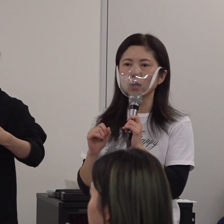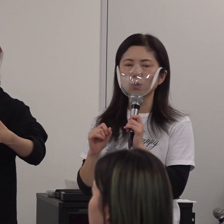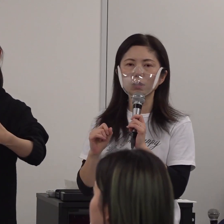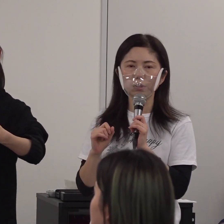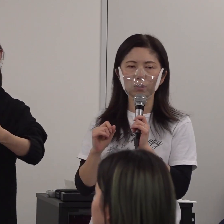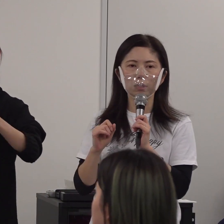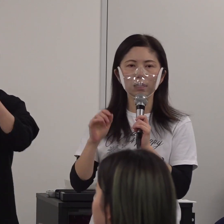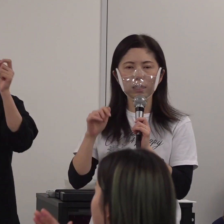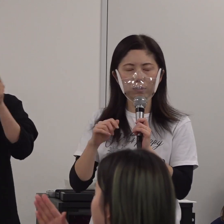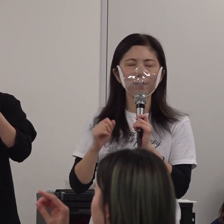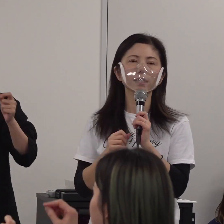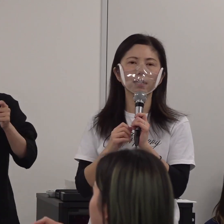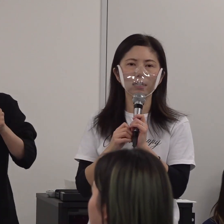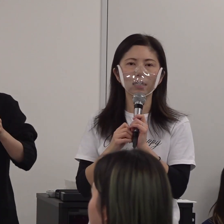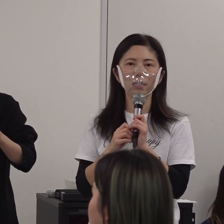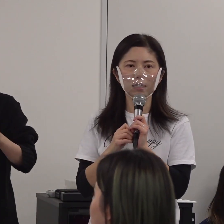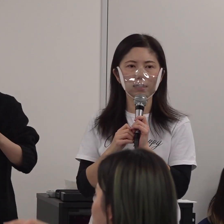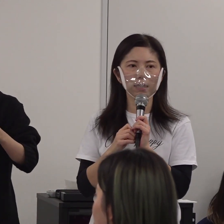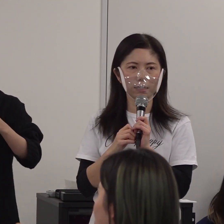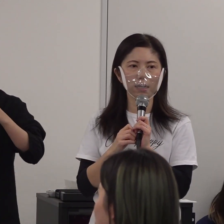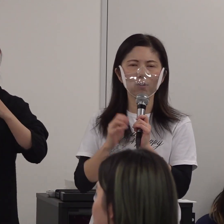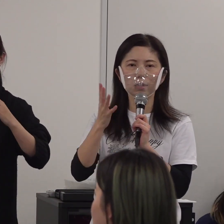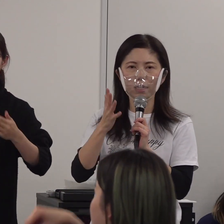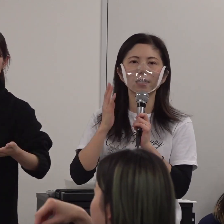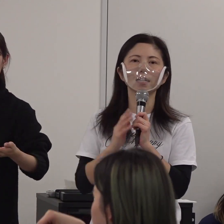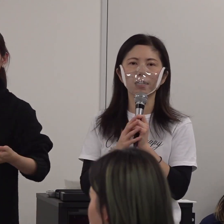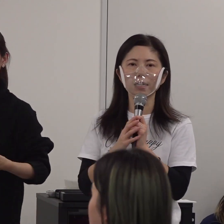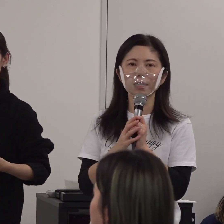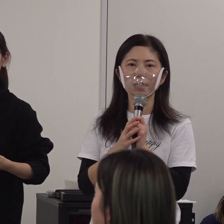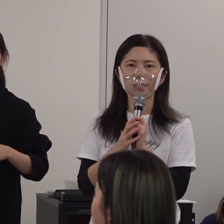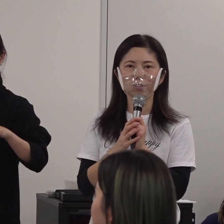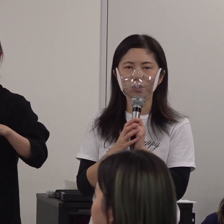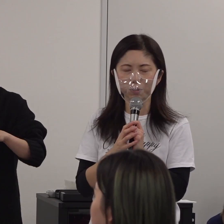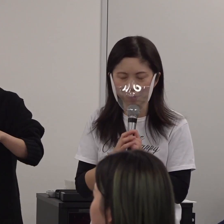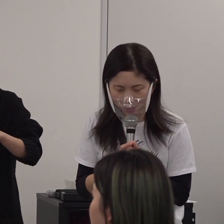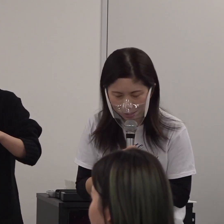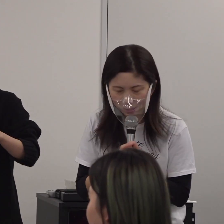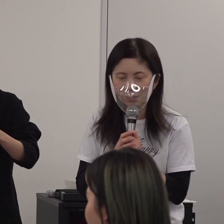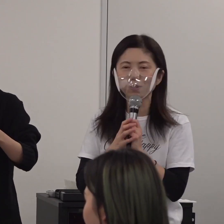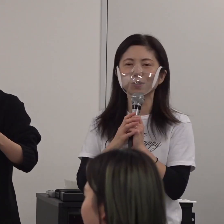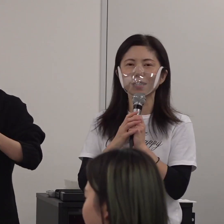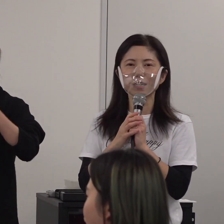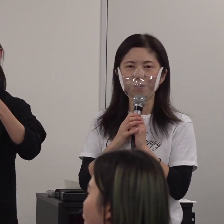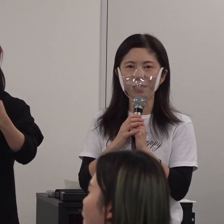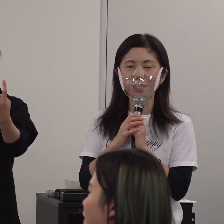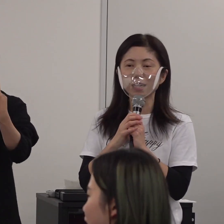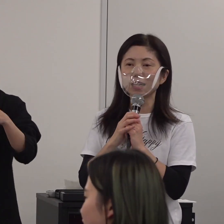本日リアルでは参加できなかった方オンラインで参加いただいてると思います ありがとうございます